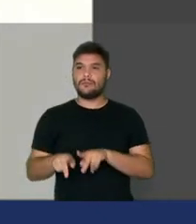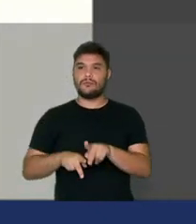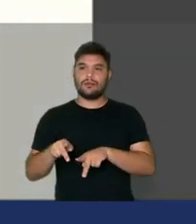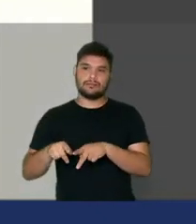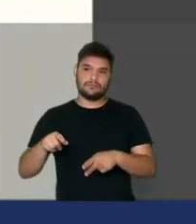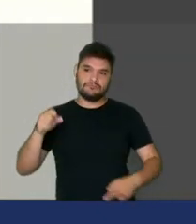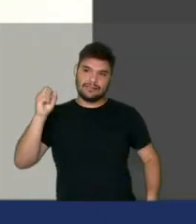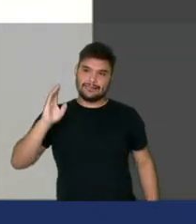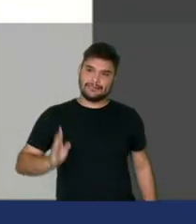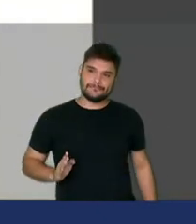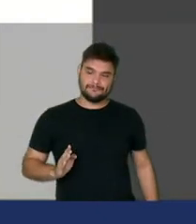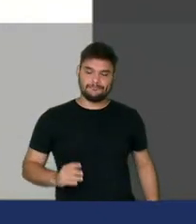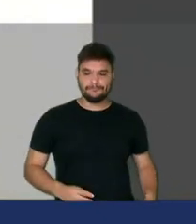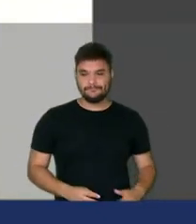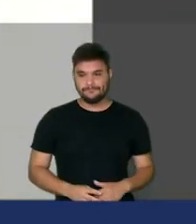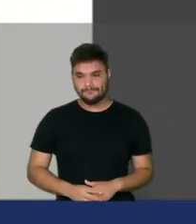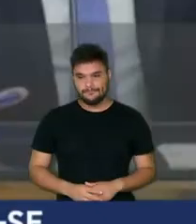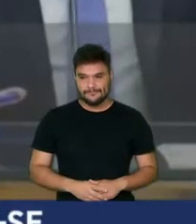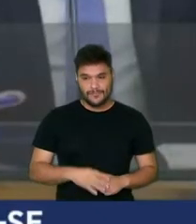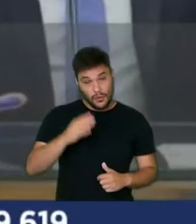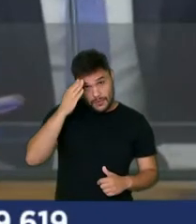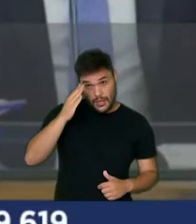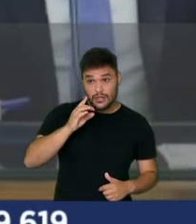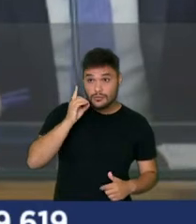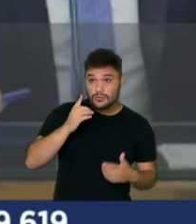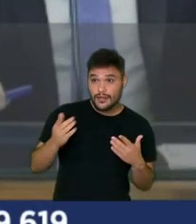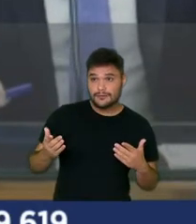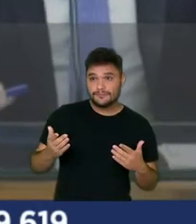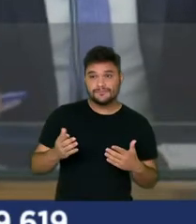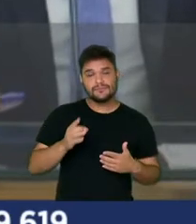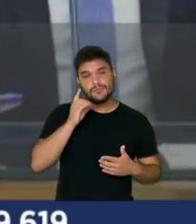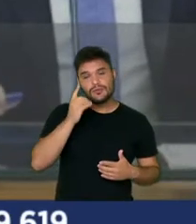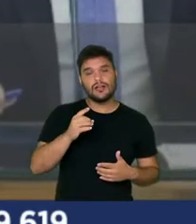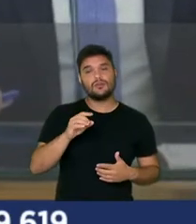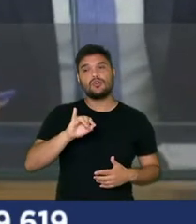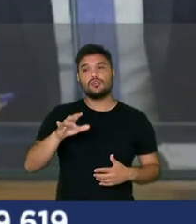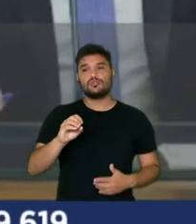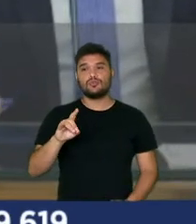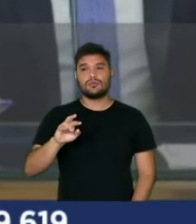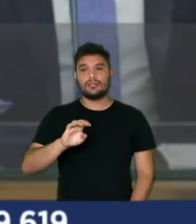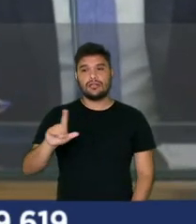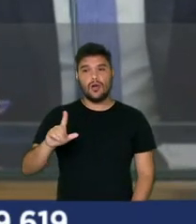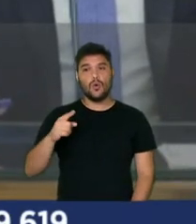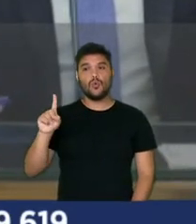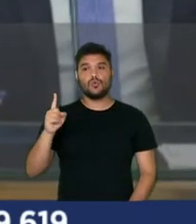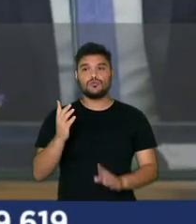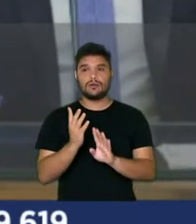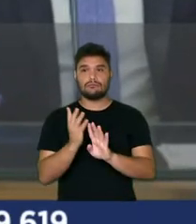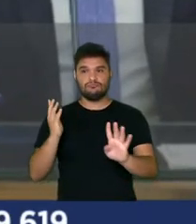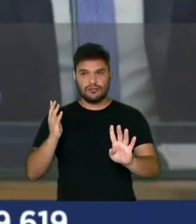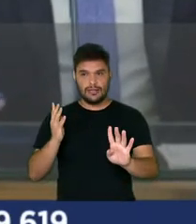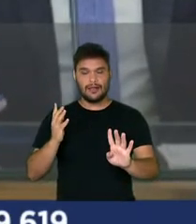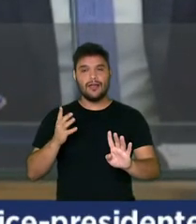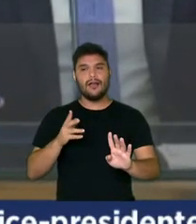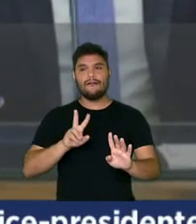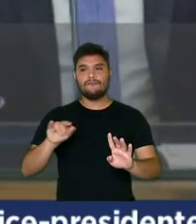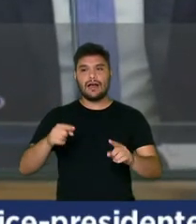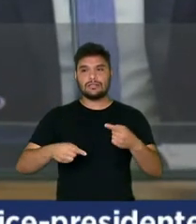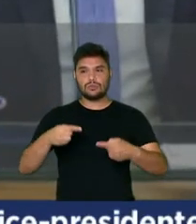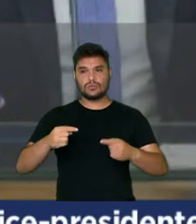CRIAM ESTA BELEZA DA CULTURA POPULAR BRASILEIRA. -- [PRESIDENTE]: OBRIGADO DEPUTADO JOÃO DANIEL, ERA O ÚLTIMO INSCRITO, ANTES DE